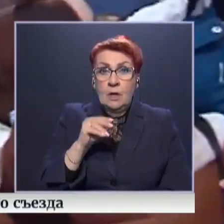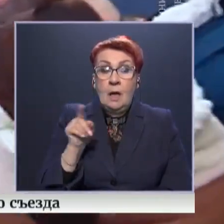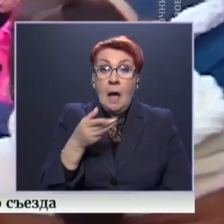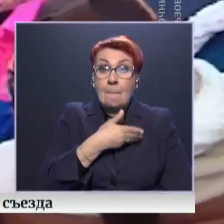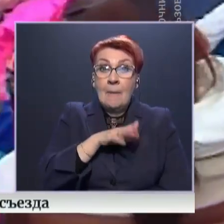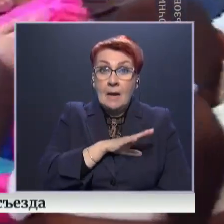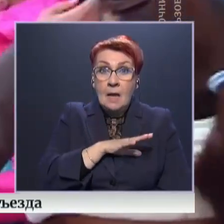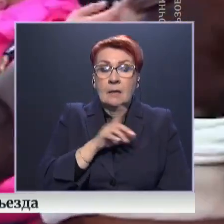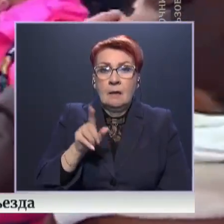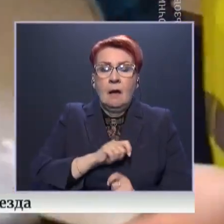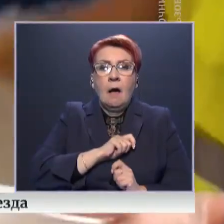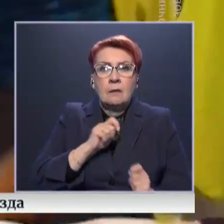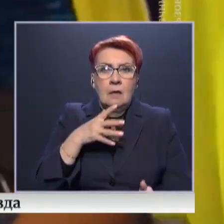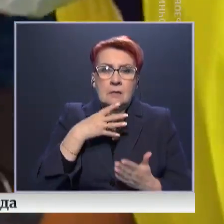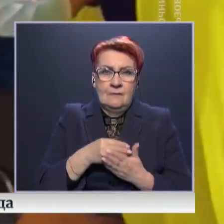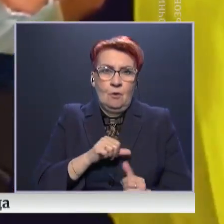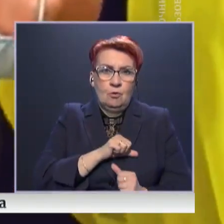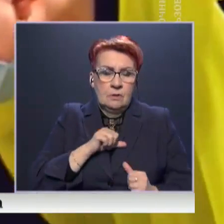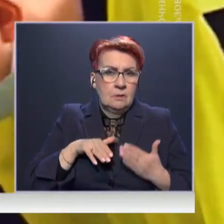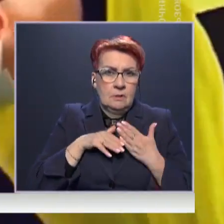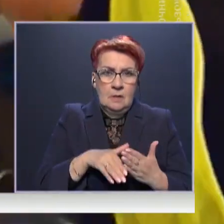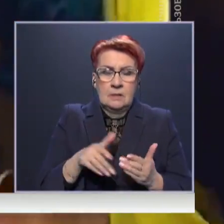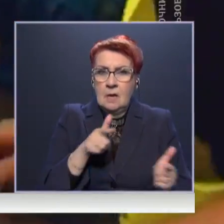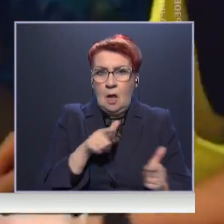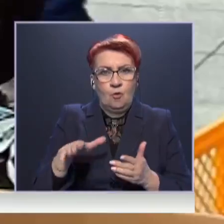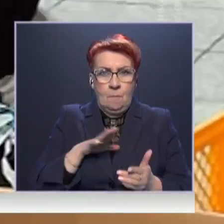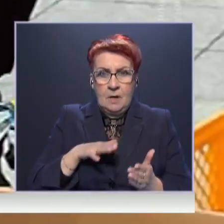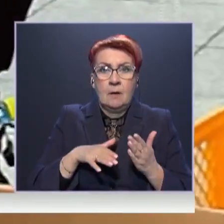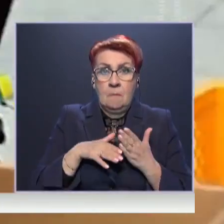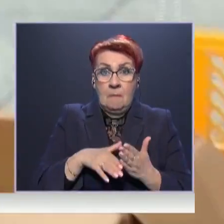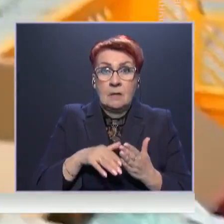свое сердце душу и были помогать через месяц-польского